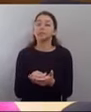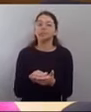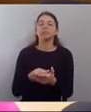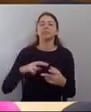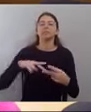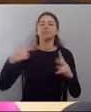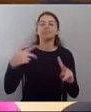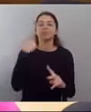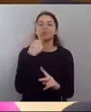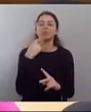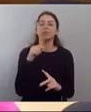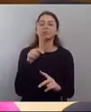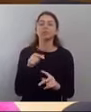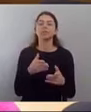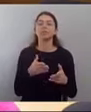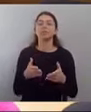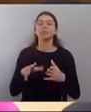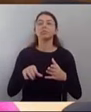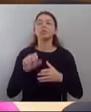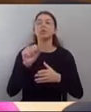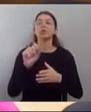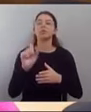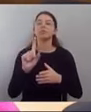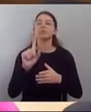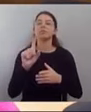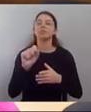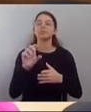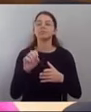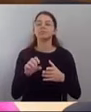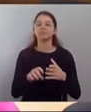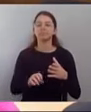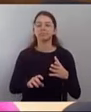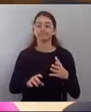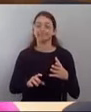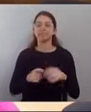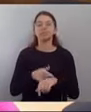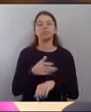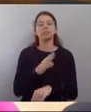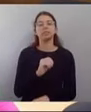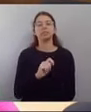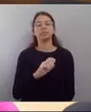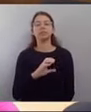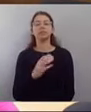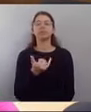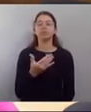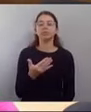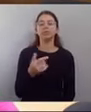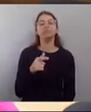caminho inverso do progresso. Em pleno século 21 e um pouco por todo a Europa